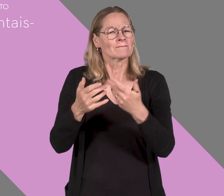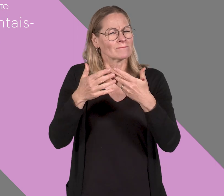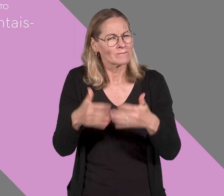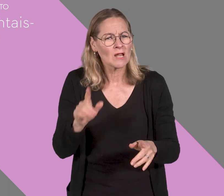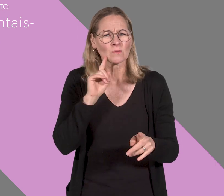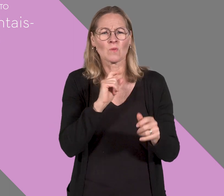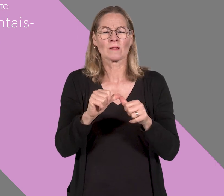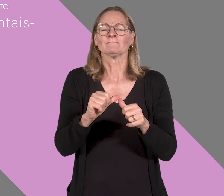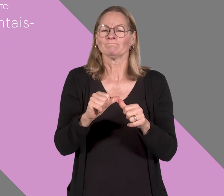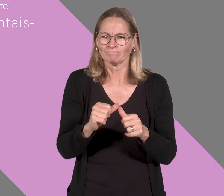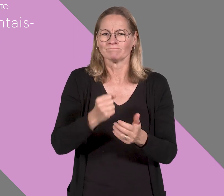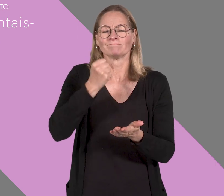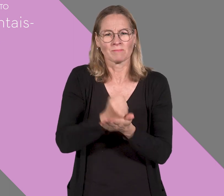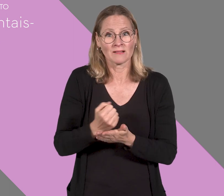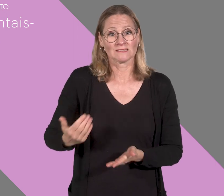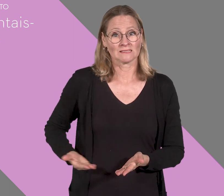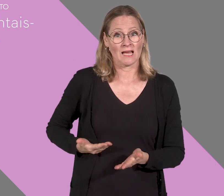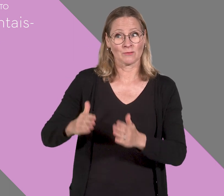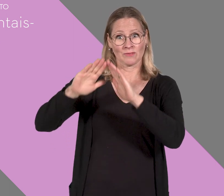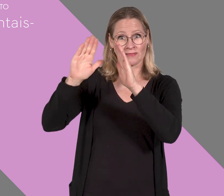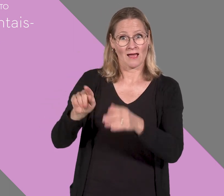mutta Kuurojen Liitto päätti järjestää vielä lisäksi -